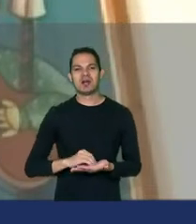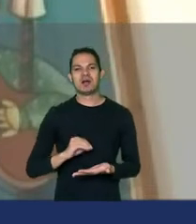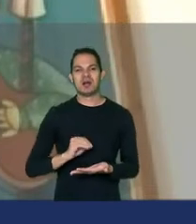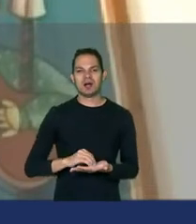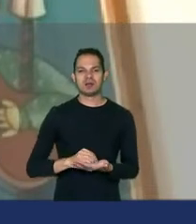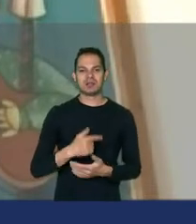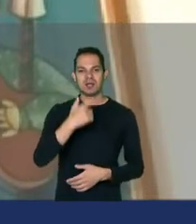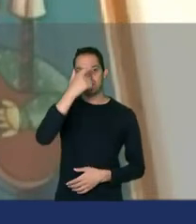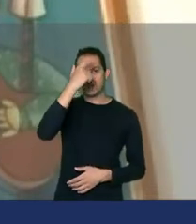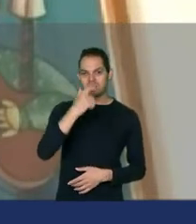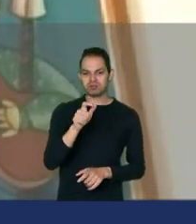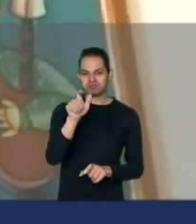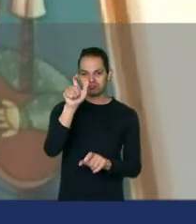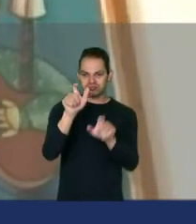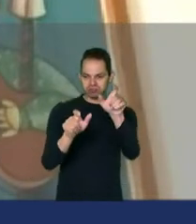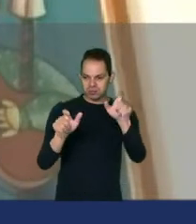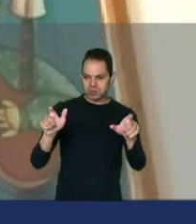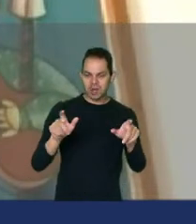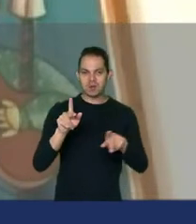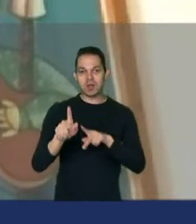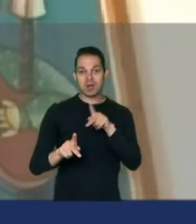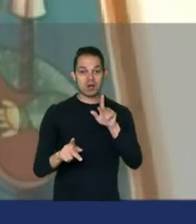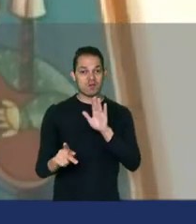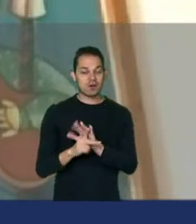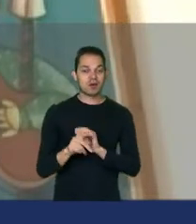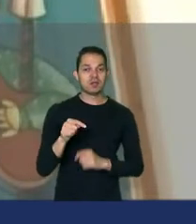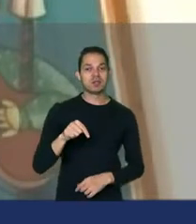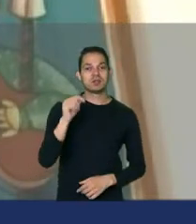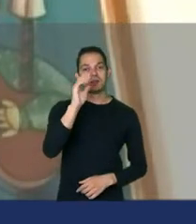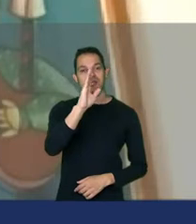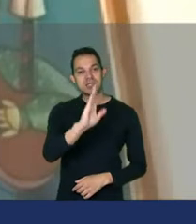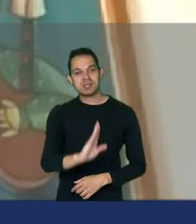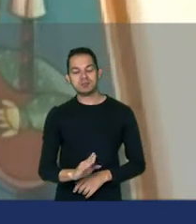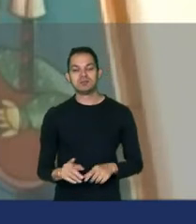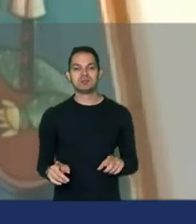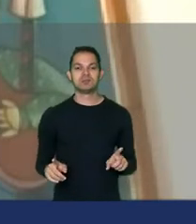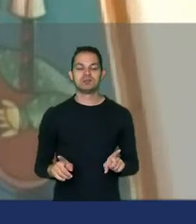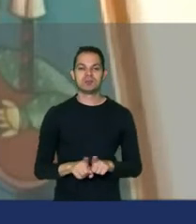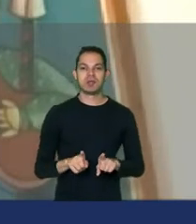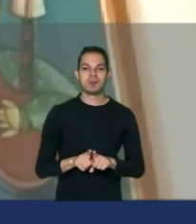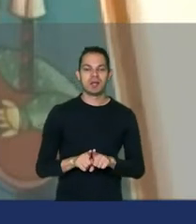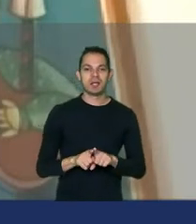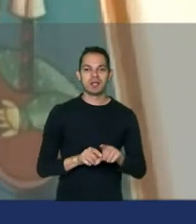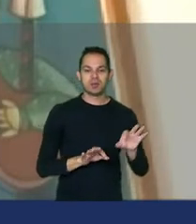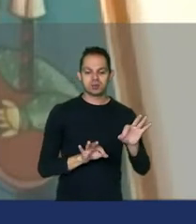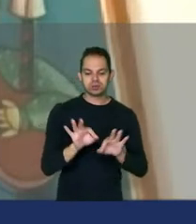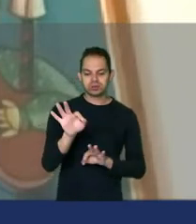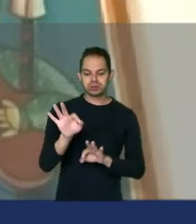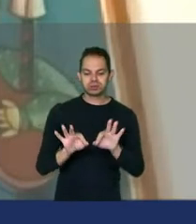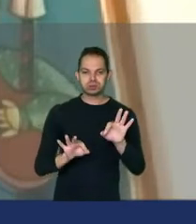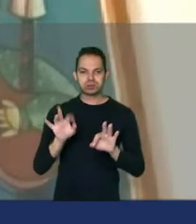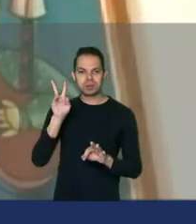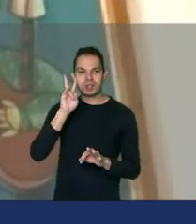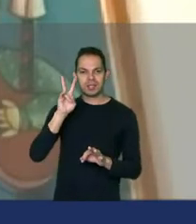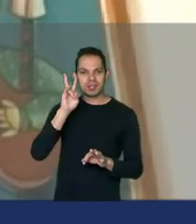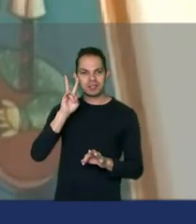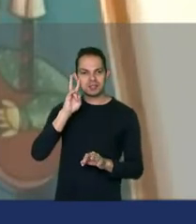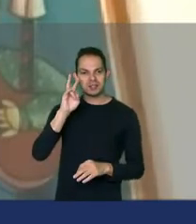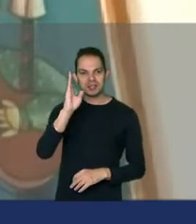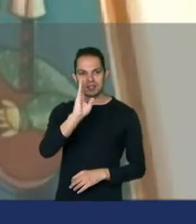MUITO AQUÉM DAQUILO QUE COMO CIDADÃS, COMO BRASILEIRAS E COMO ALGUÉM QUE CONSTRÓI A HISTÓRIA NO PAÍS, O